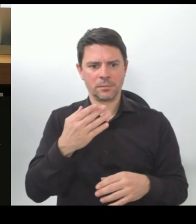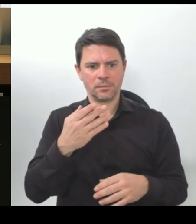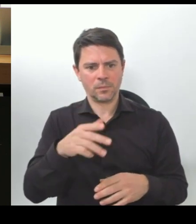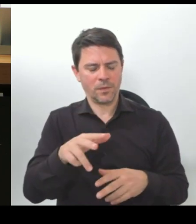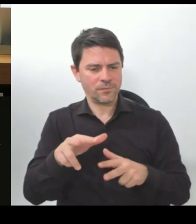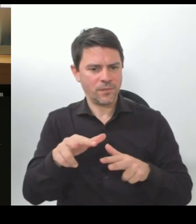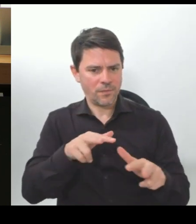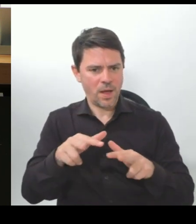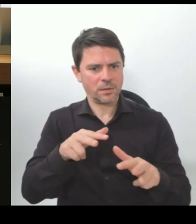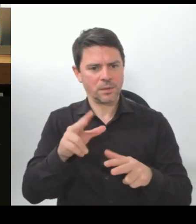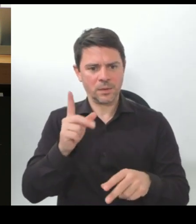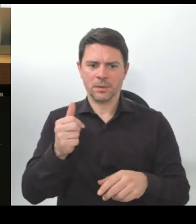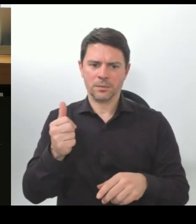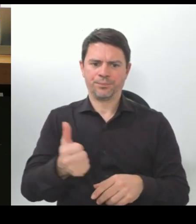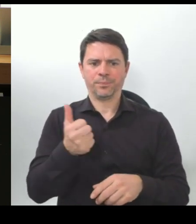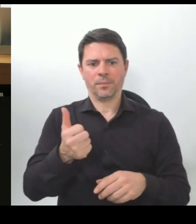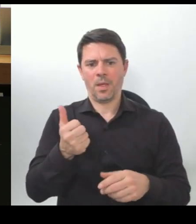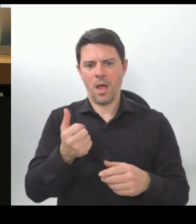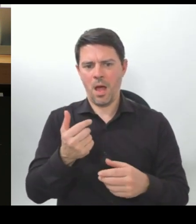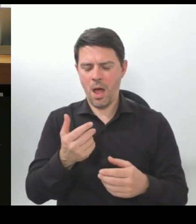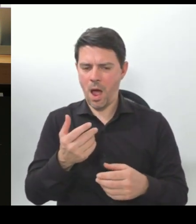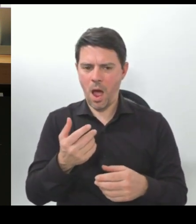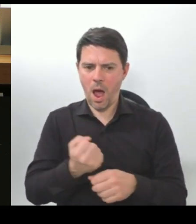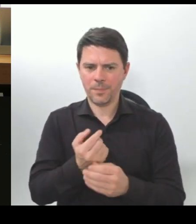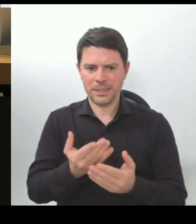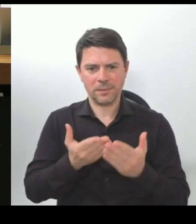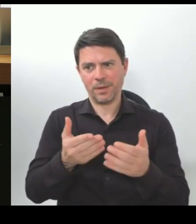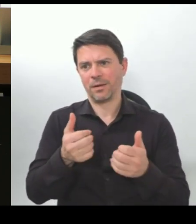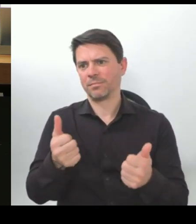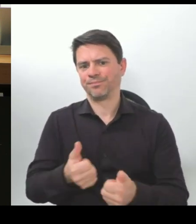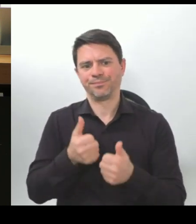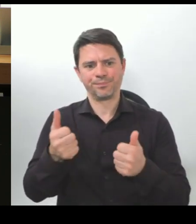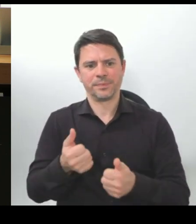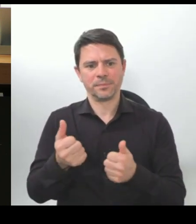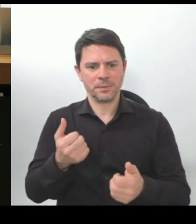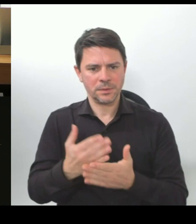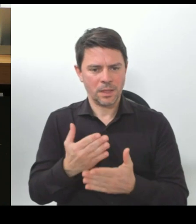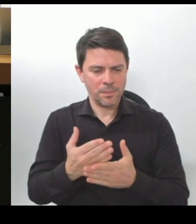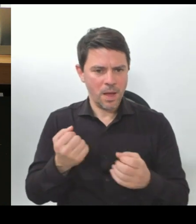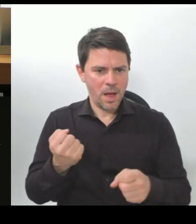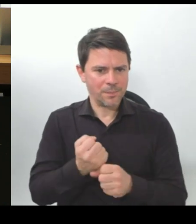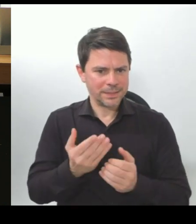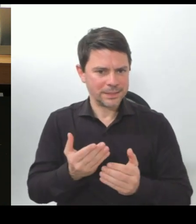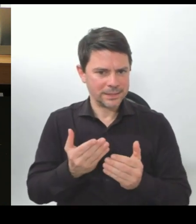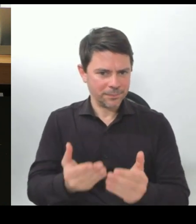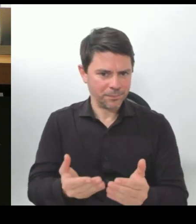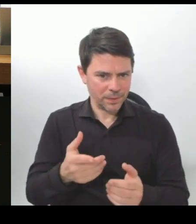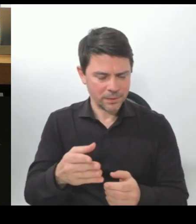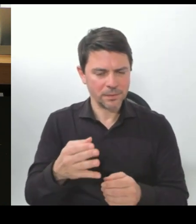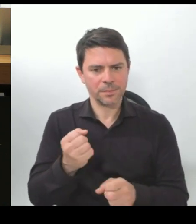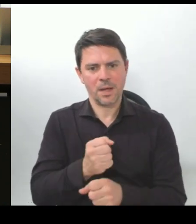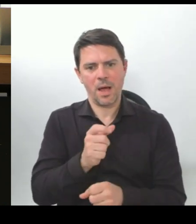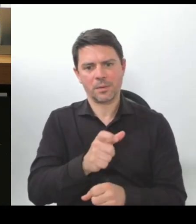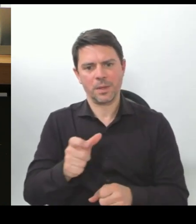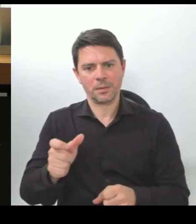Mitarbeiter die Beamten die wichtige Arbeit machen, aber auch die Tarif Angestellten wohlfühlen, dass ihre Arbeit gewehrtschätzt wird, dass sie